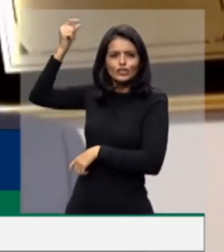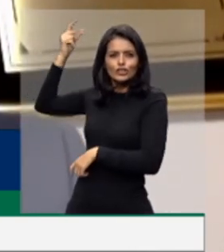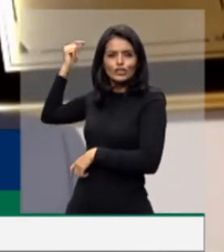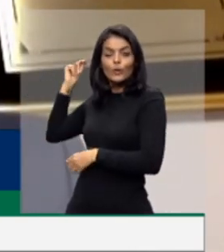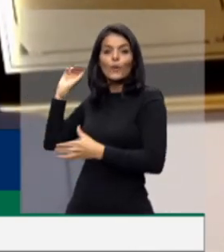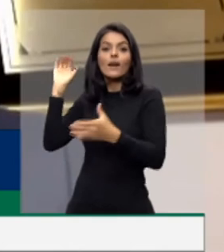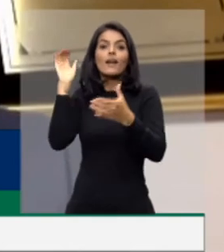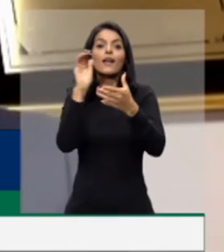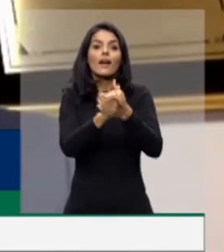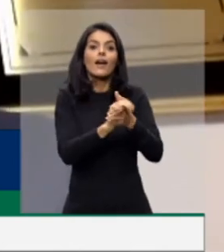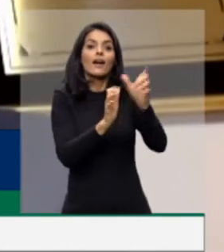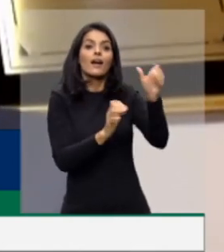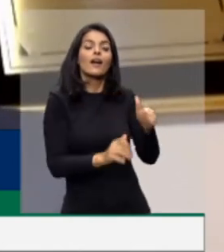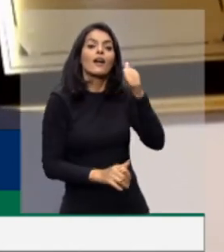FAZENDEIRO, MINHA PAIXÃO PELA MÚSICA, TRABALHO NO CAMPO,